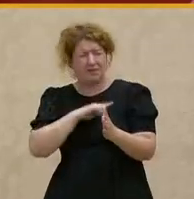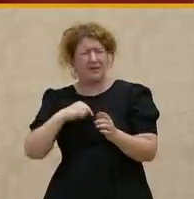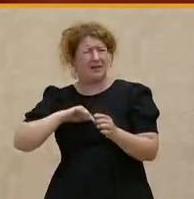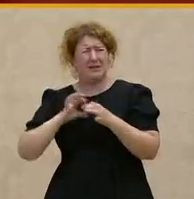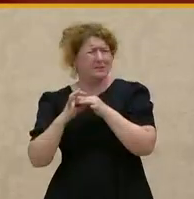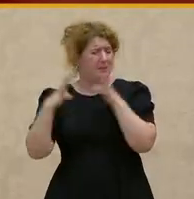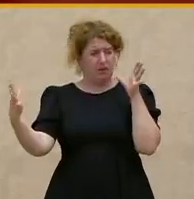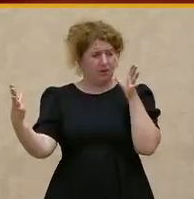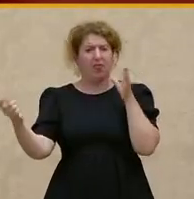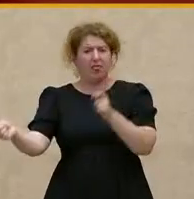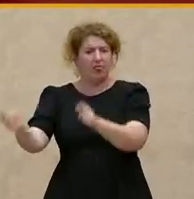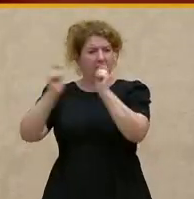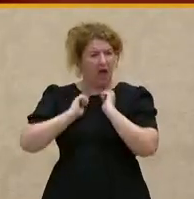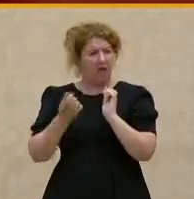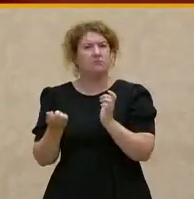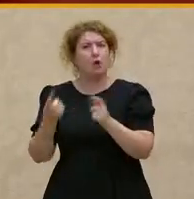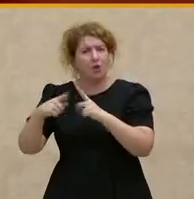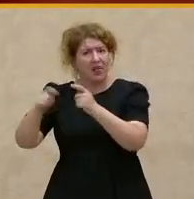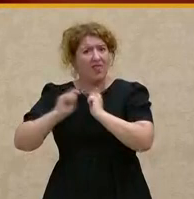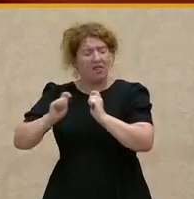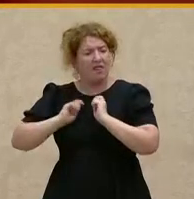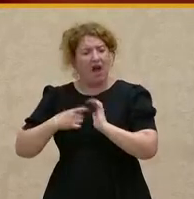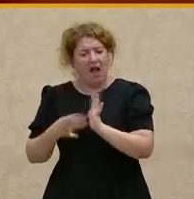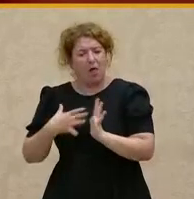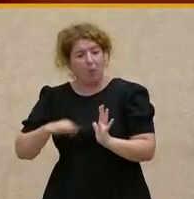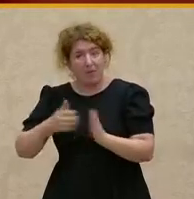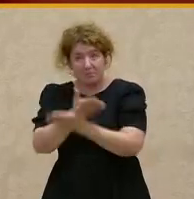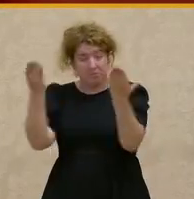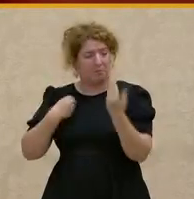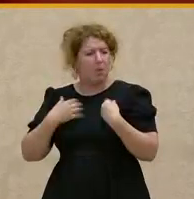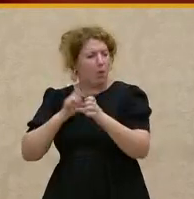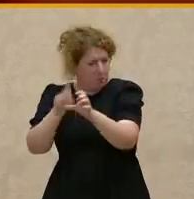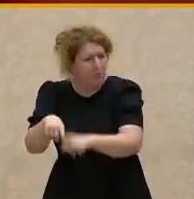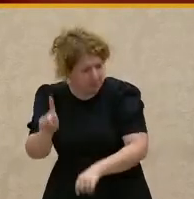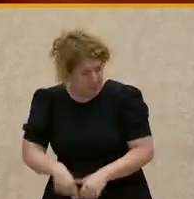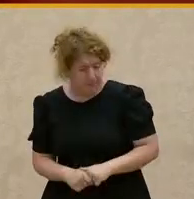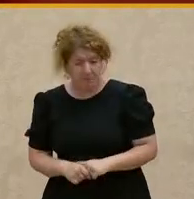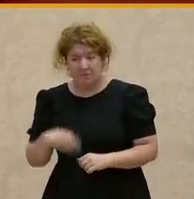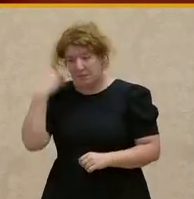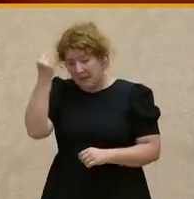en una vida de calidad y de participación. Imagino que no solo nos pasa a nosotros sino que